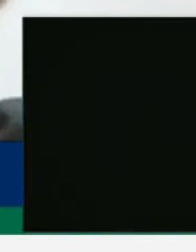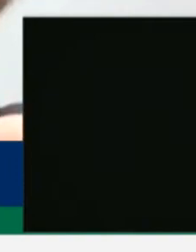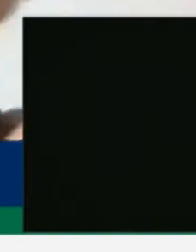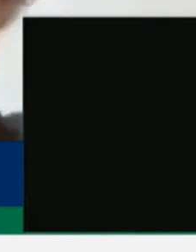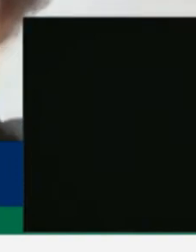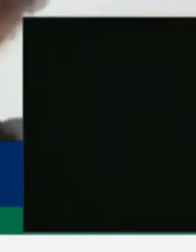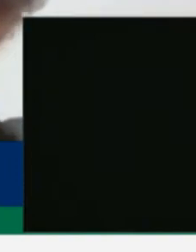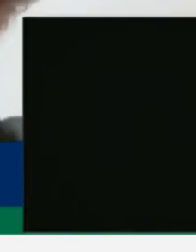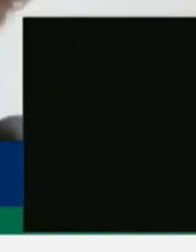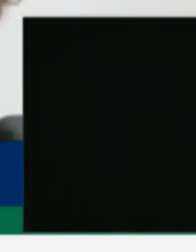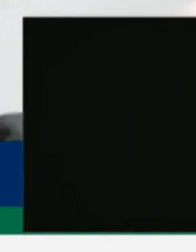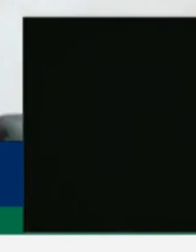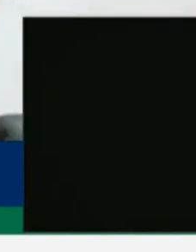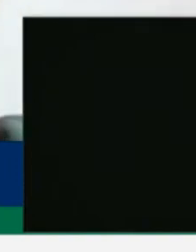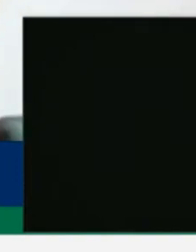TRANSMISSÃO DO VÍRUS ESTIMULOU, AO DESPREZAR AS